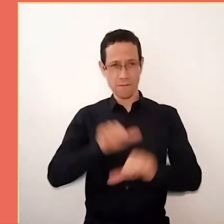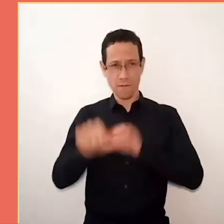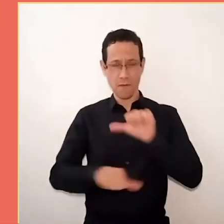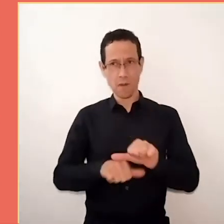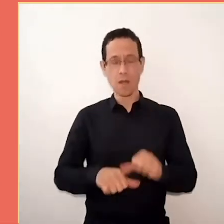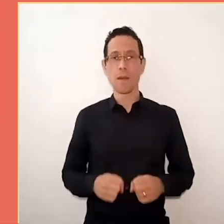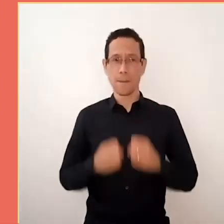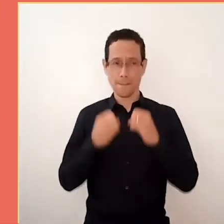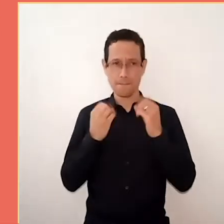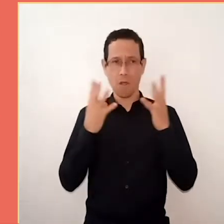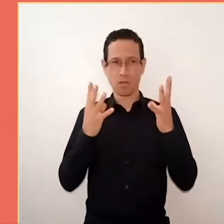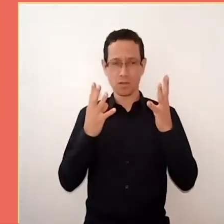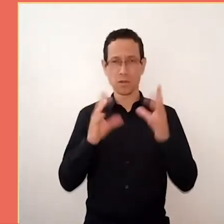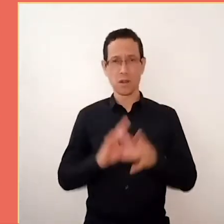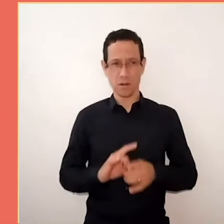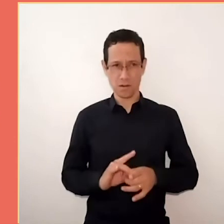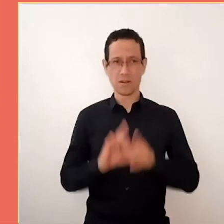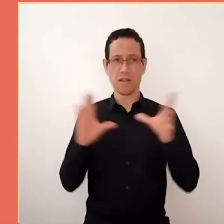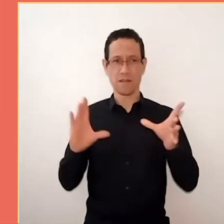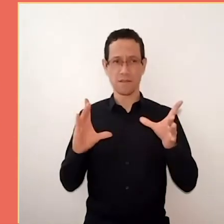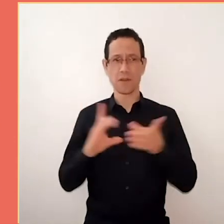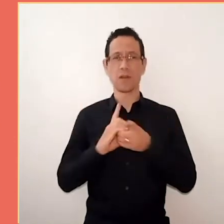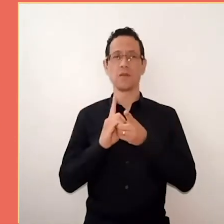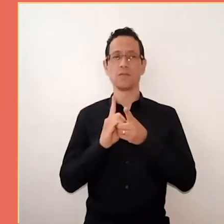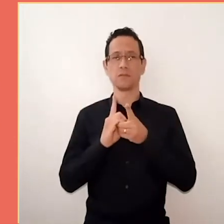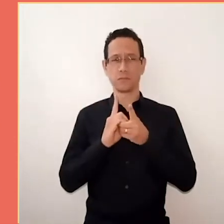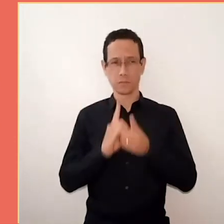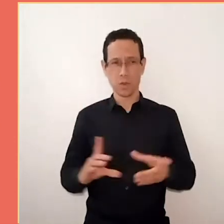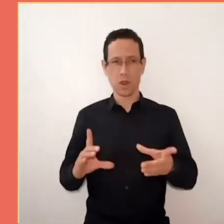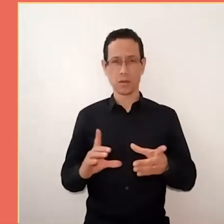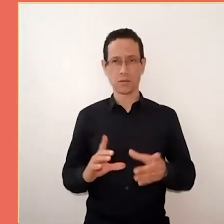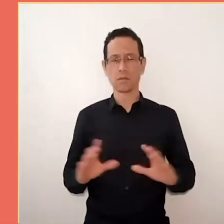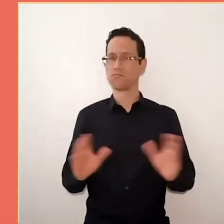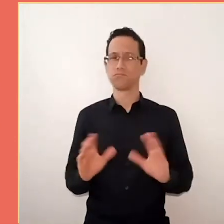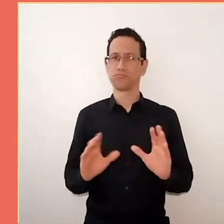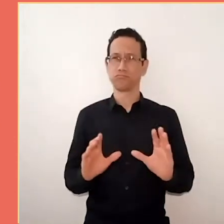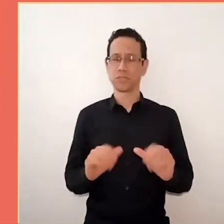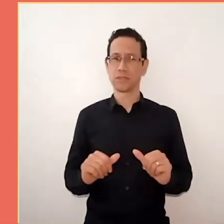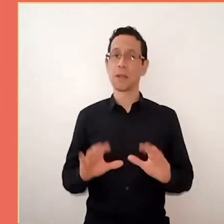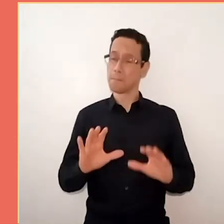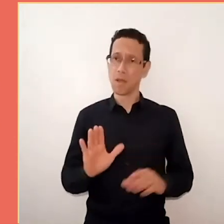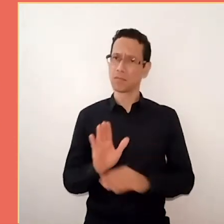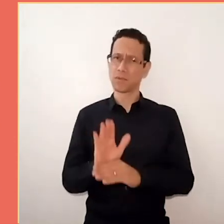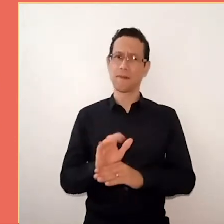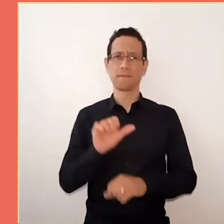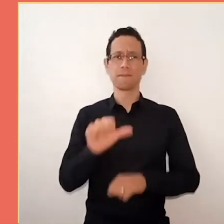não para uma sociedade democrática, mas ela é transformadora, como a Marina estava dizendo, uma transformação para o mal,